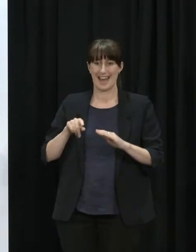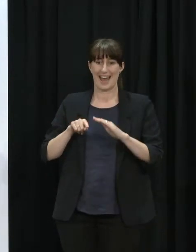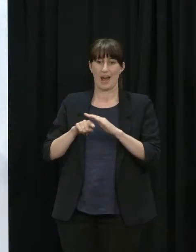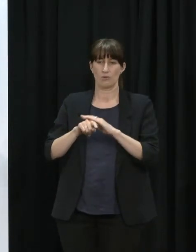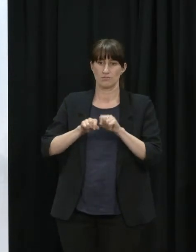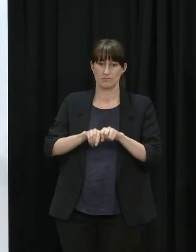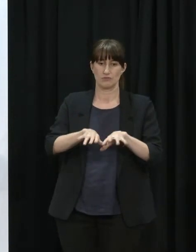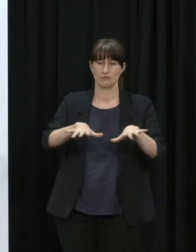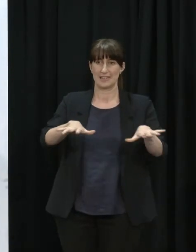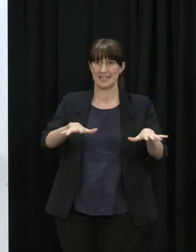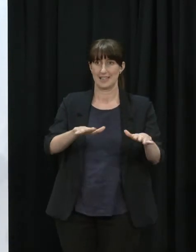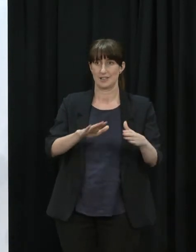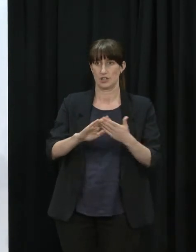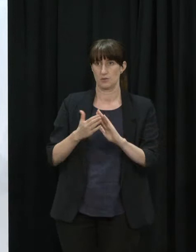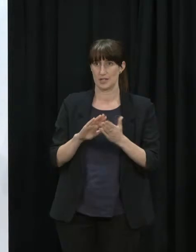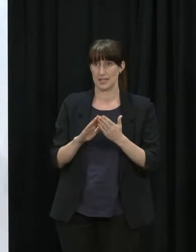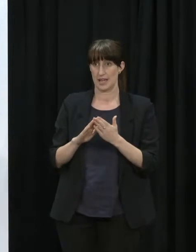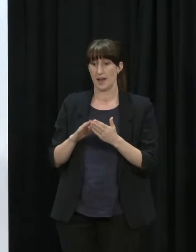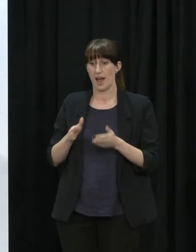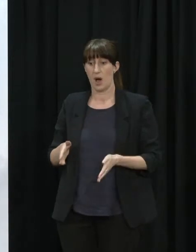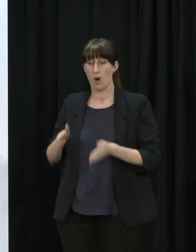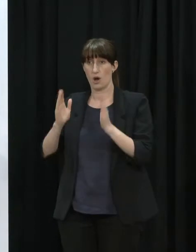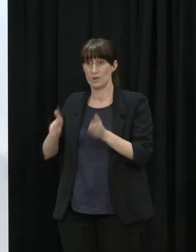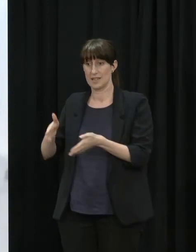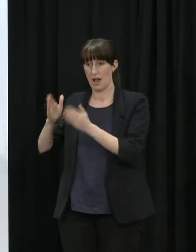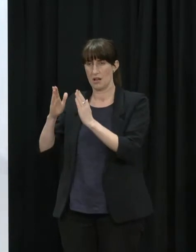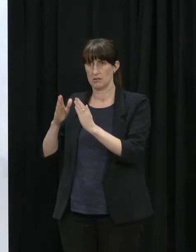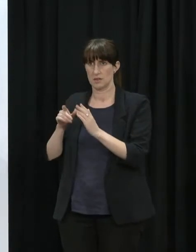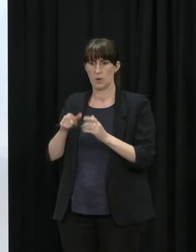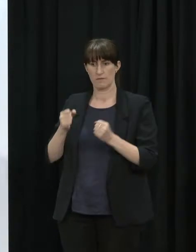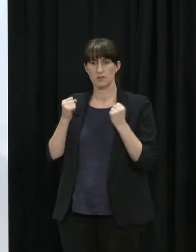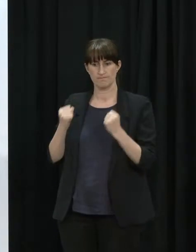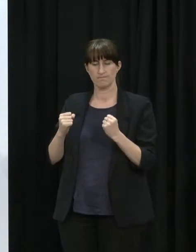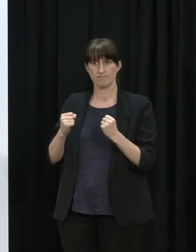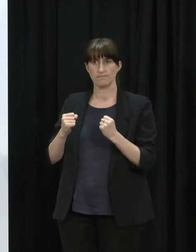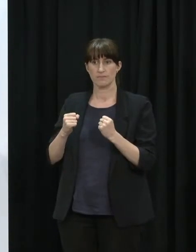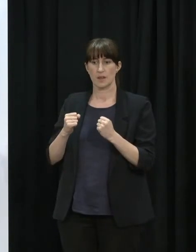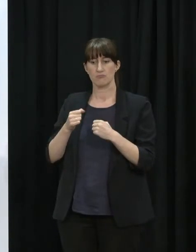Ka mahia e matou nga mea katoa ka taea e matou ki te pupuri i roto i te MiQ engari.